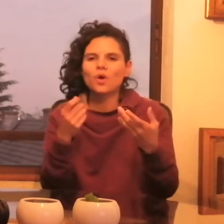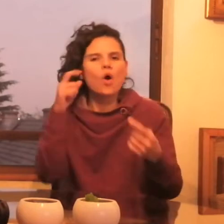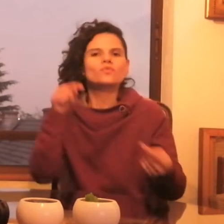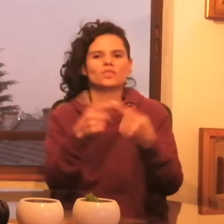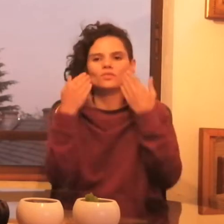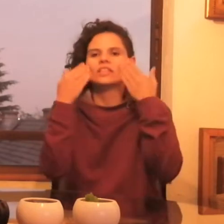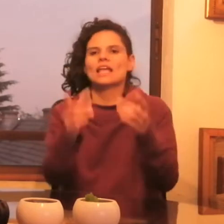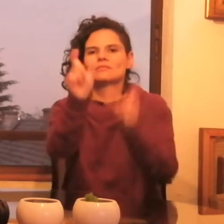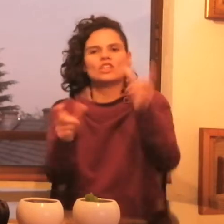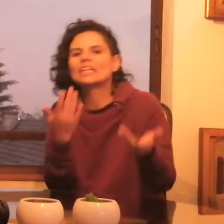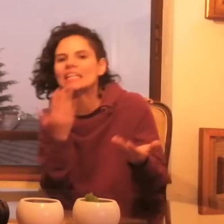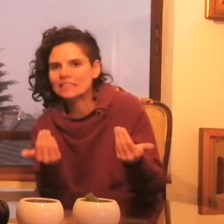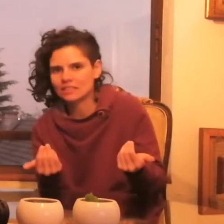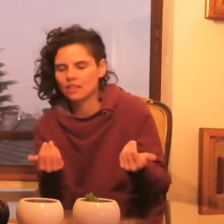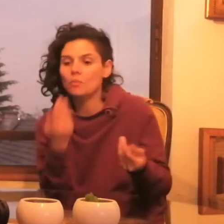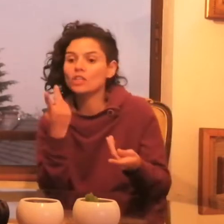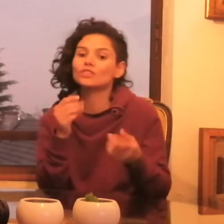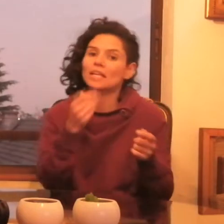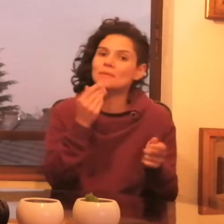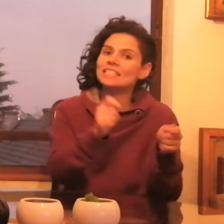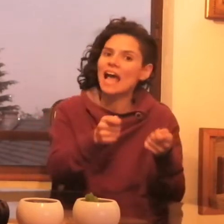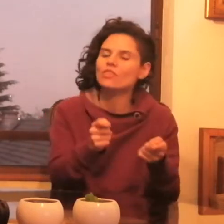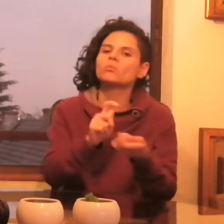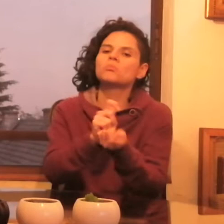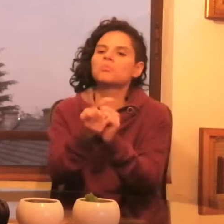va mutando y va evolucionando para adaptar ciertas cosas entonces